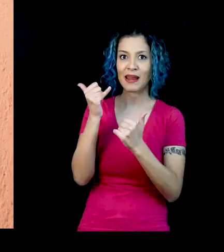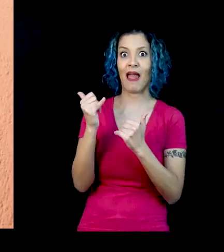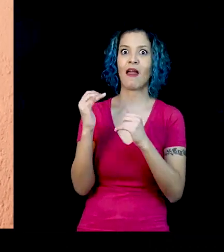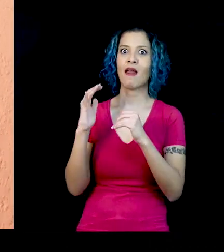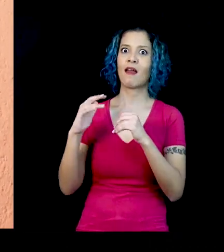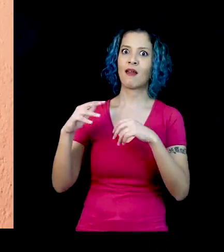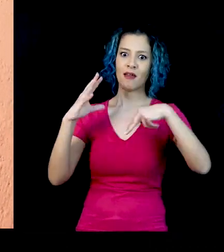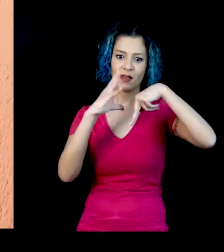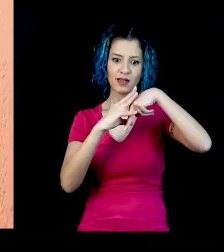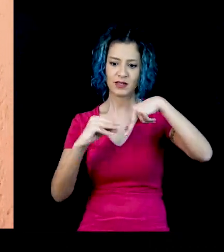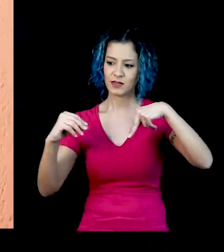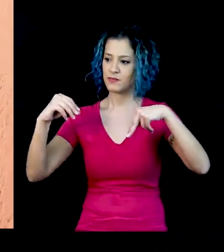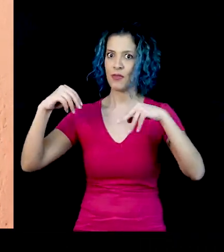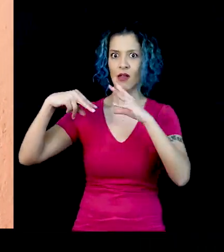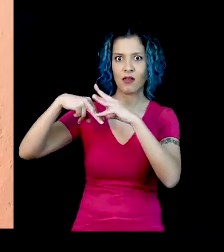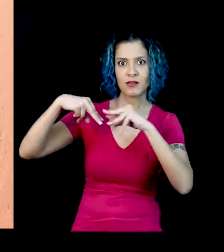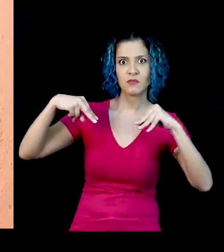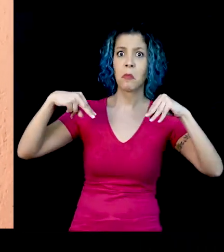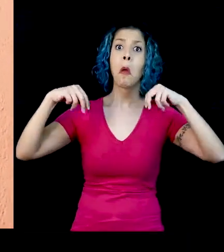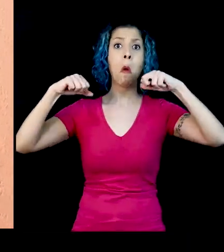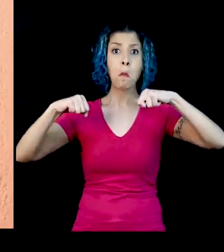ela pode ser o espelho.